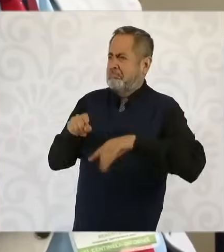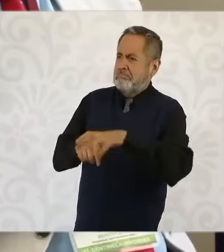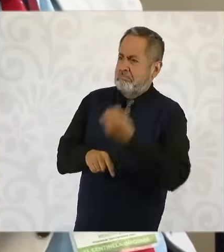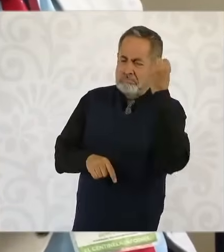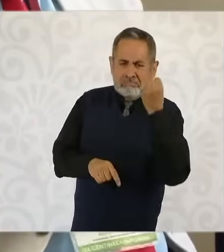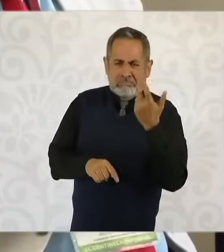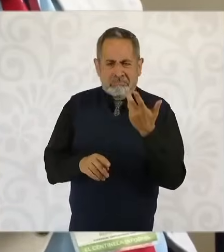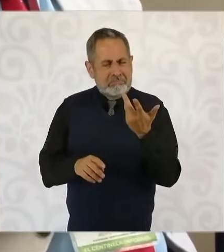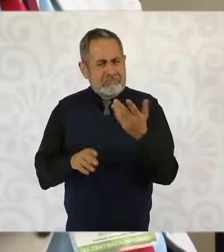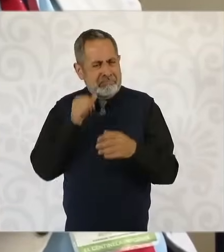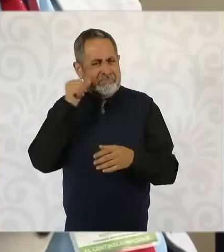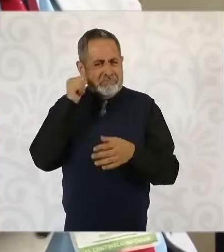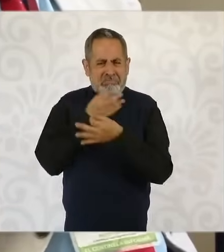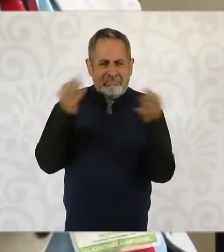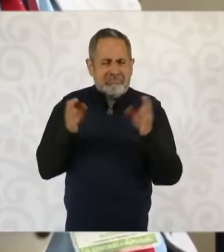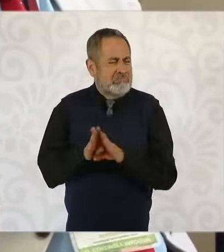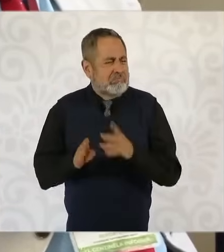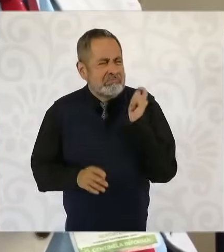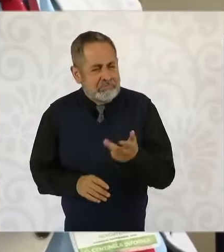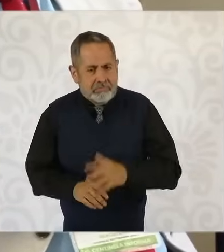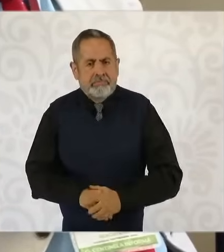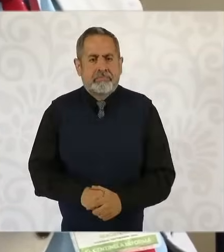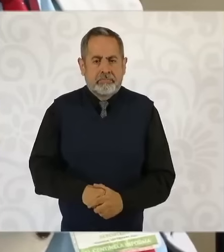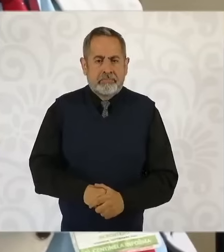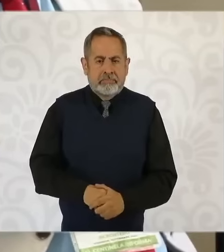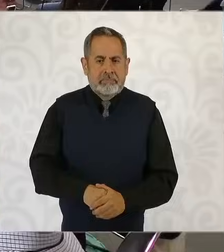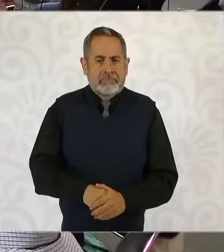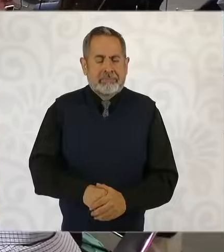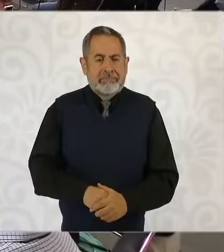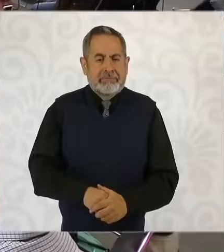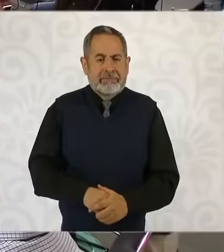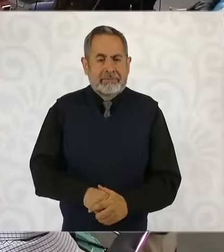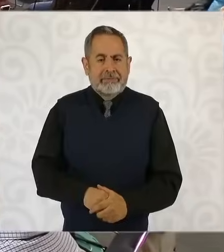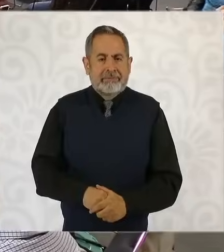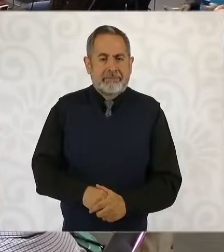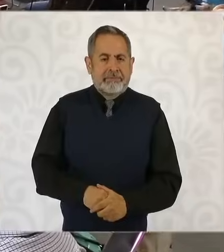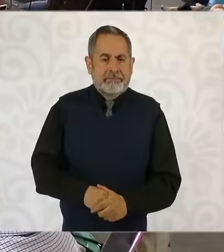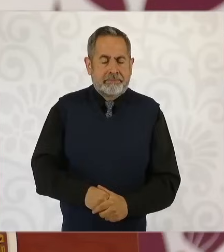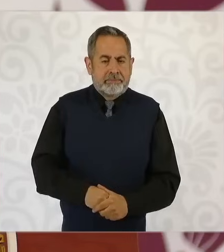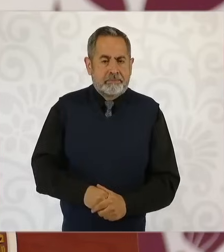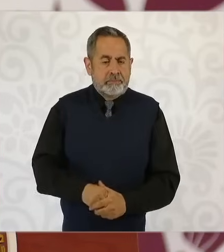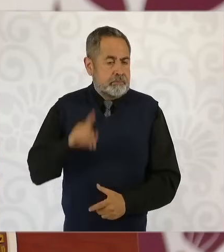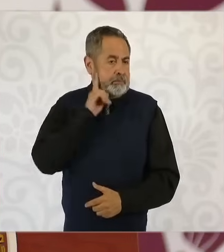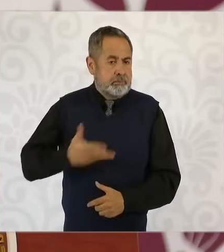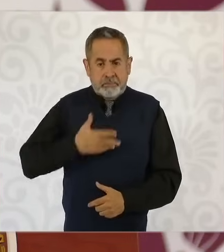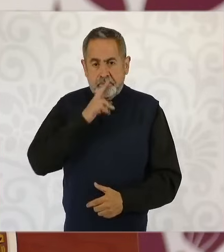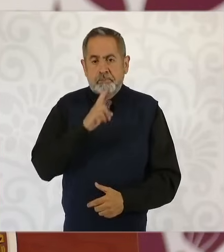esto que se anunció ayer tiene que decidir eh es a partir de la definición del departamento